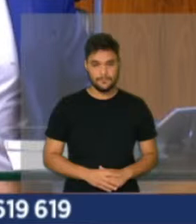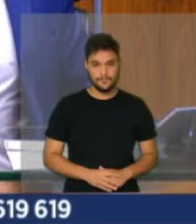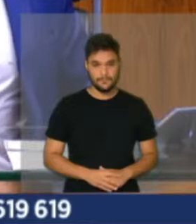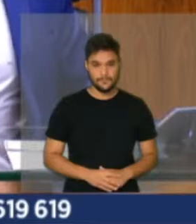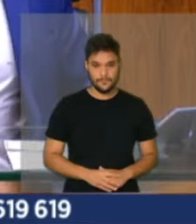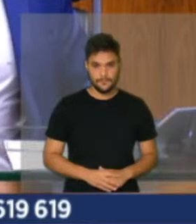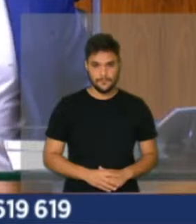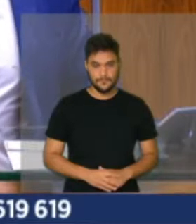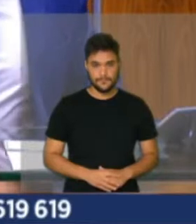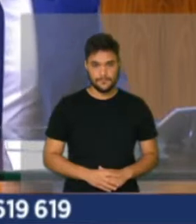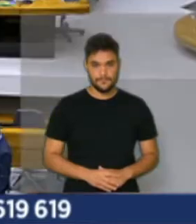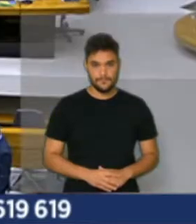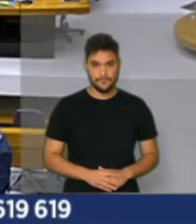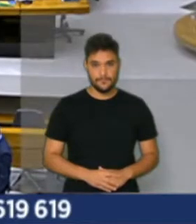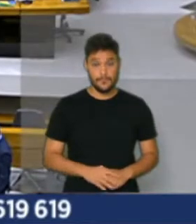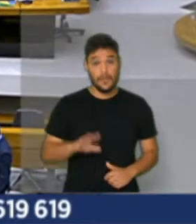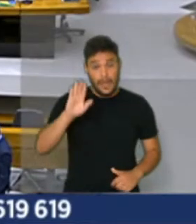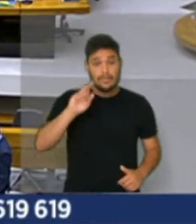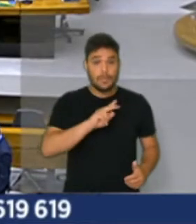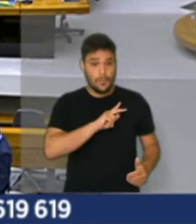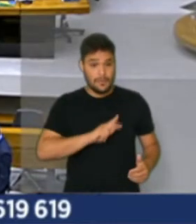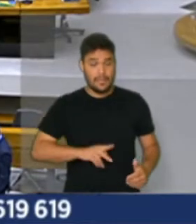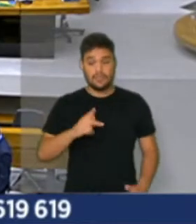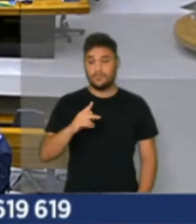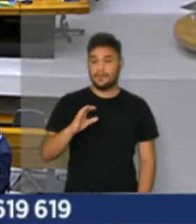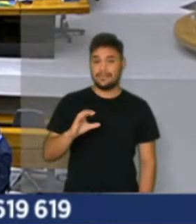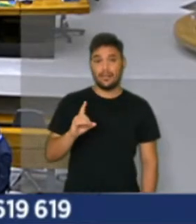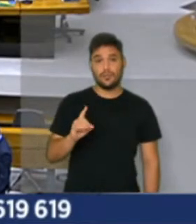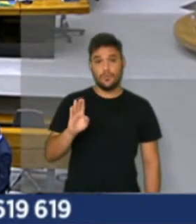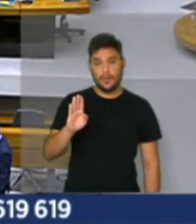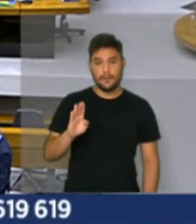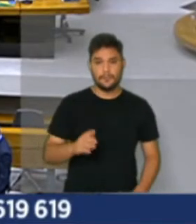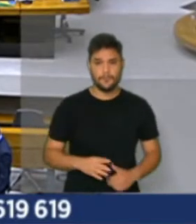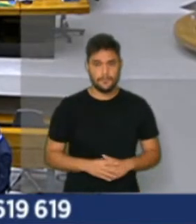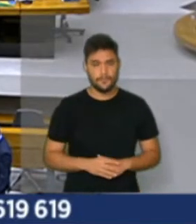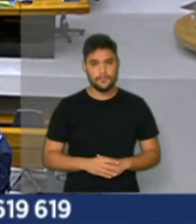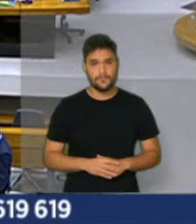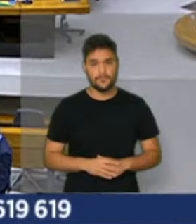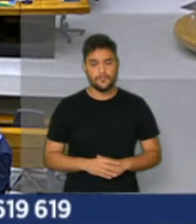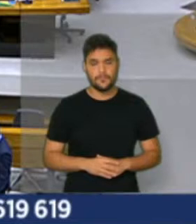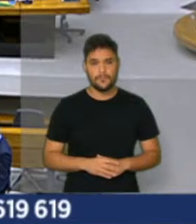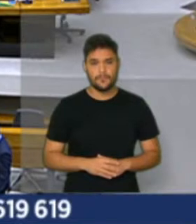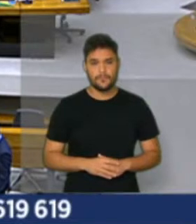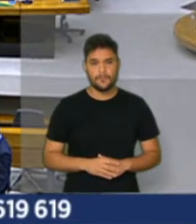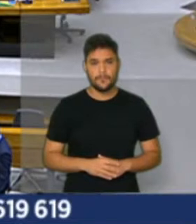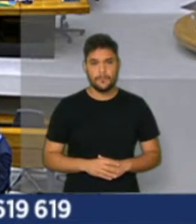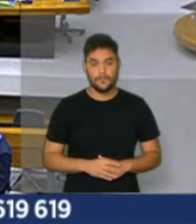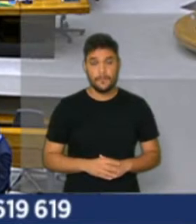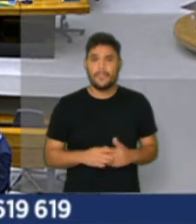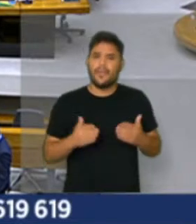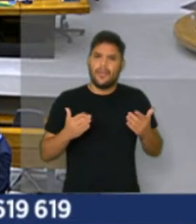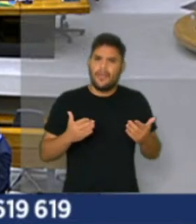[PRESIDENTE]: PSB. -- [DEP. PERPÉTUA ALMEIDA]: SR. PRESIDENTE, PCDOB. [PRESIDENTE]: PCDOB. -- [DEP. PERPÉTUA ALMEIDA]: SR. PRESIDENTE, É MUITO IMPORTANTE QUE FAÇA